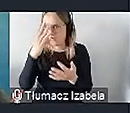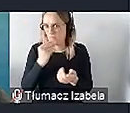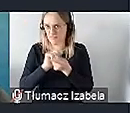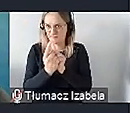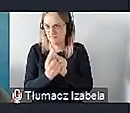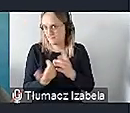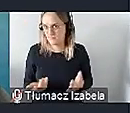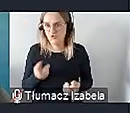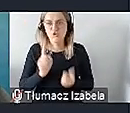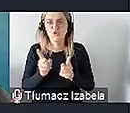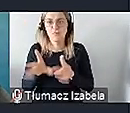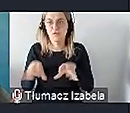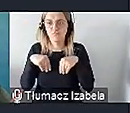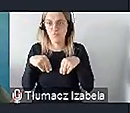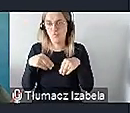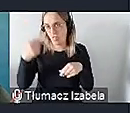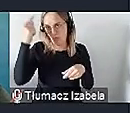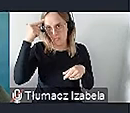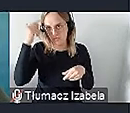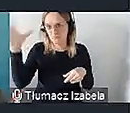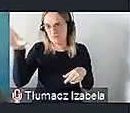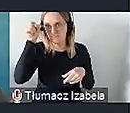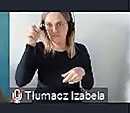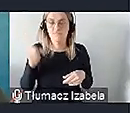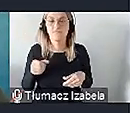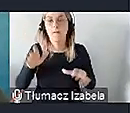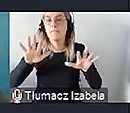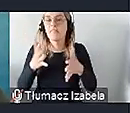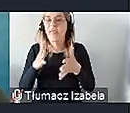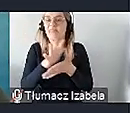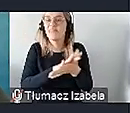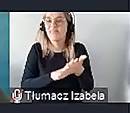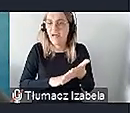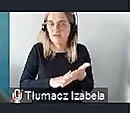i dużo szybciej przetwarza obraz niż tekst. Mniej go też to kosztuje wysiłku.